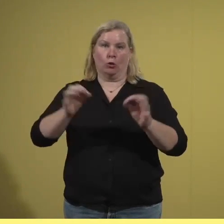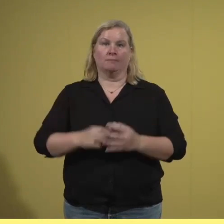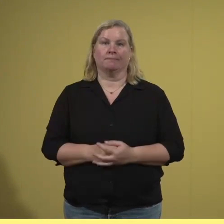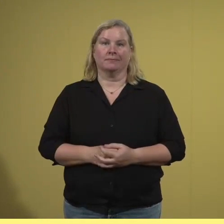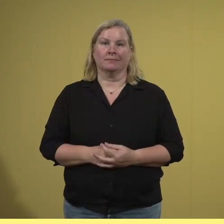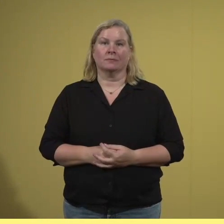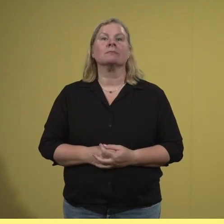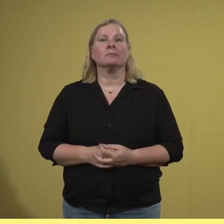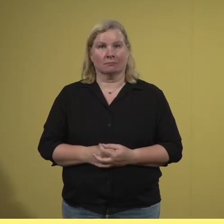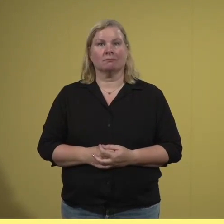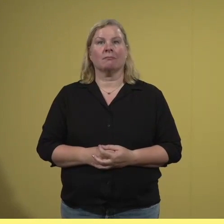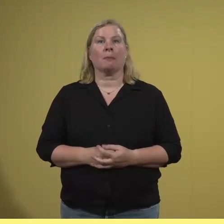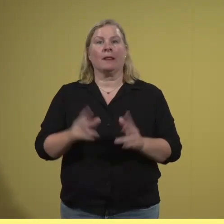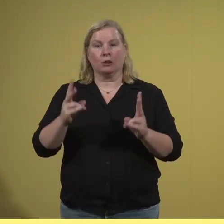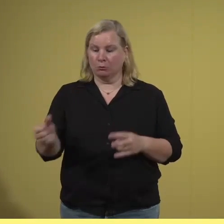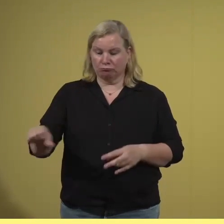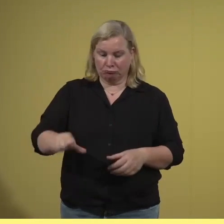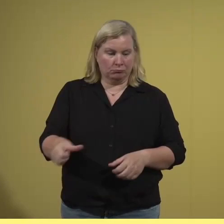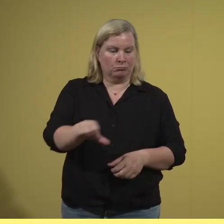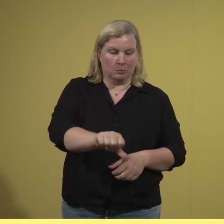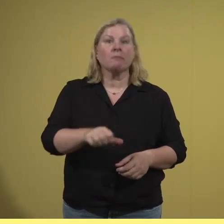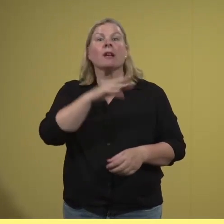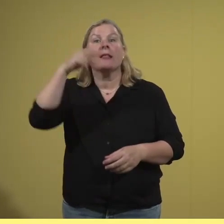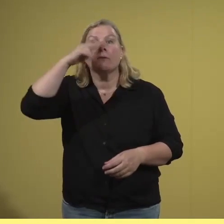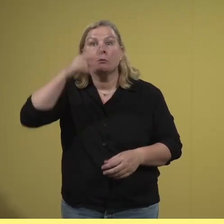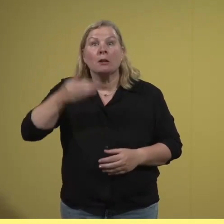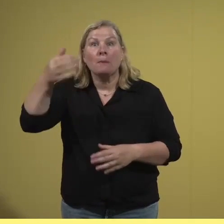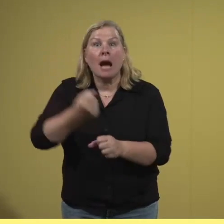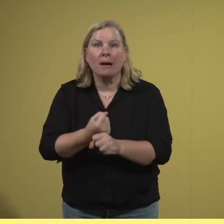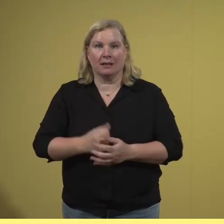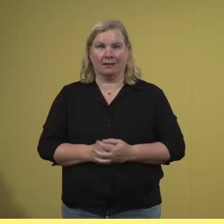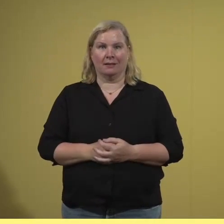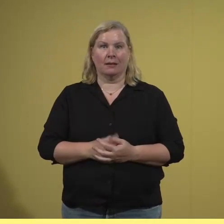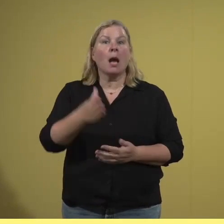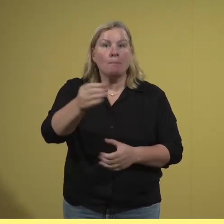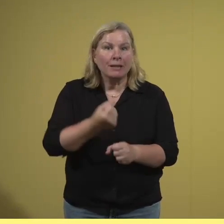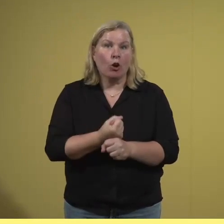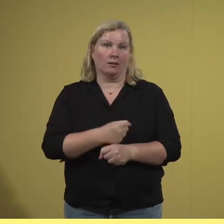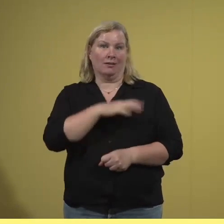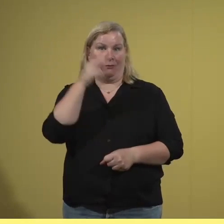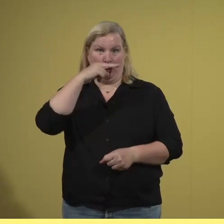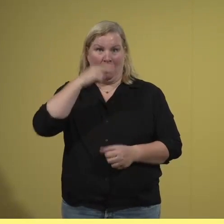Und schmackhaft. Wir gießen ab, wir gießen ein. Viel Spaß beim Nachkochen, beim Mitkochen.